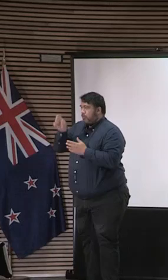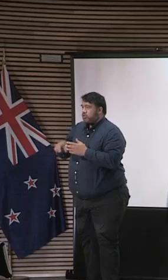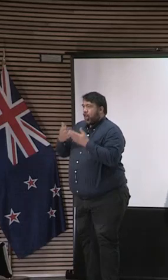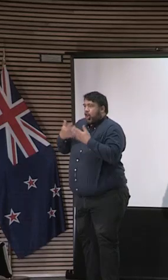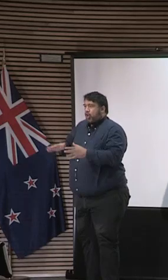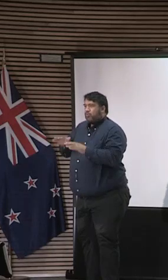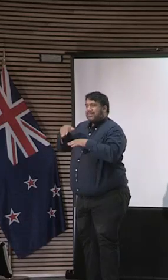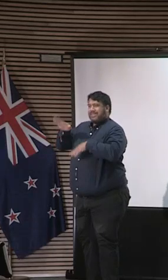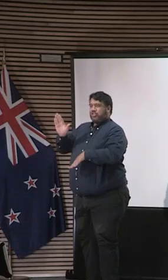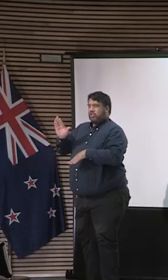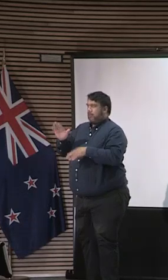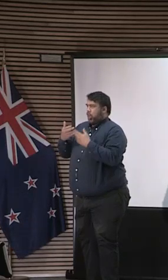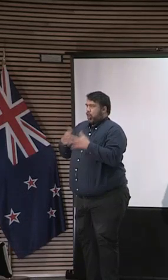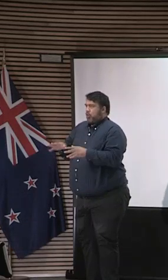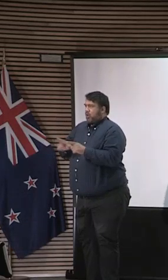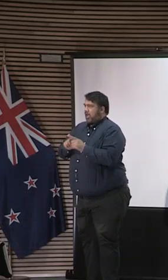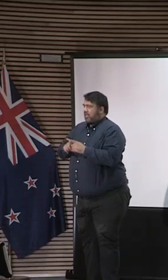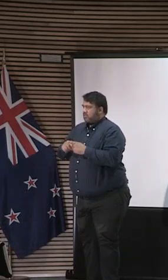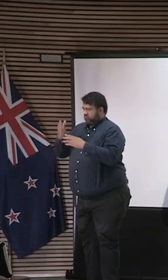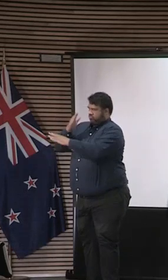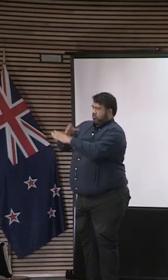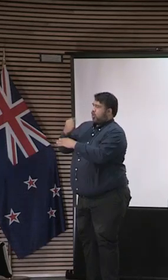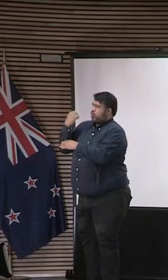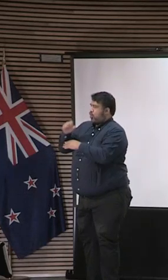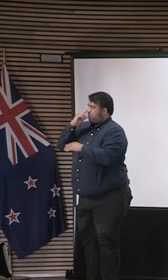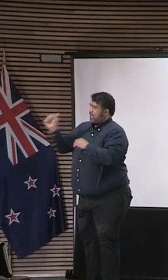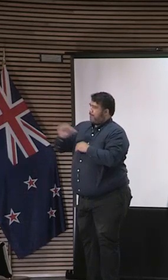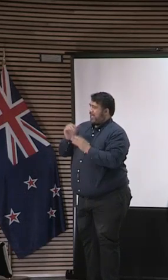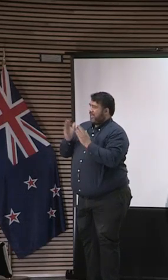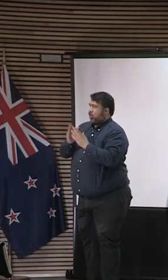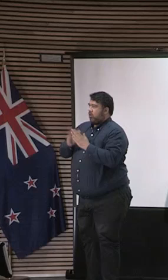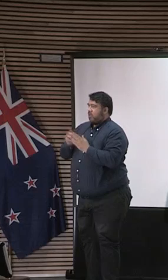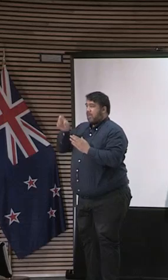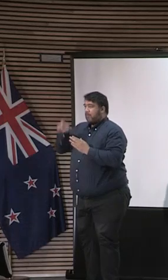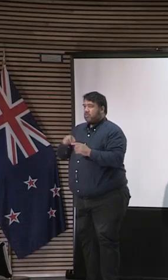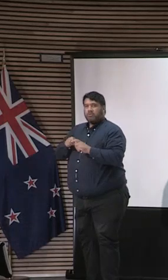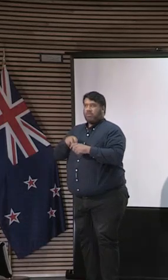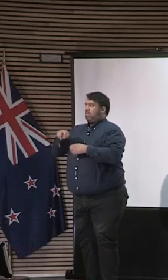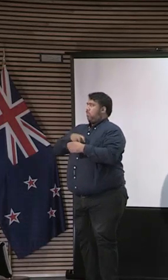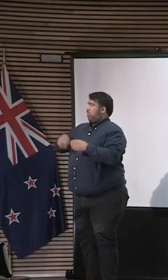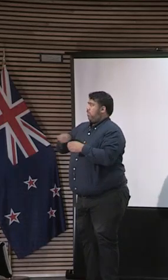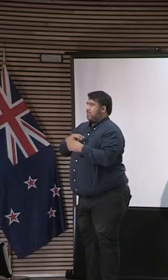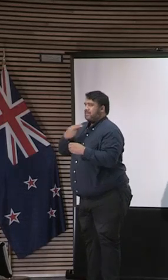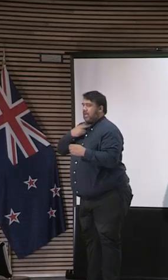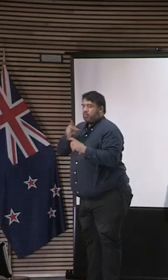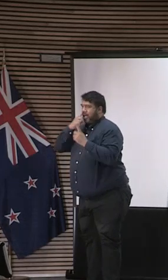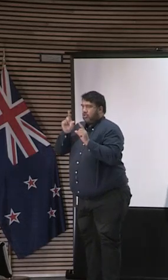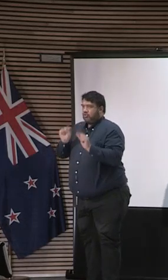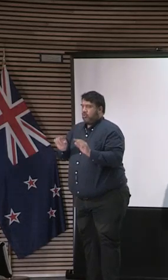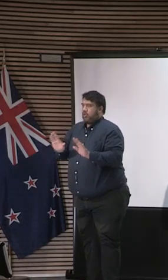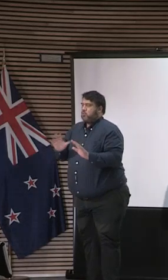Kaore i tirotirohia, i mua atu i te kore o tetahi whenua o te ao e whakangahau ana kaore e tuku i nga iwi ki te hoki mai. He mea